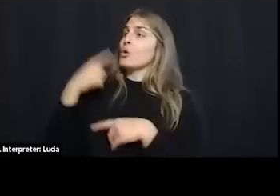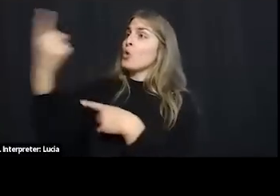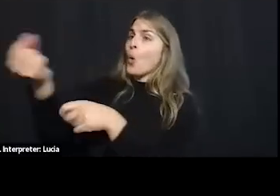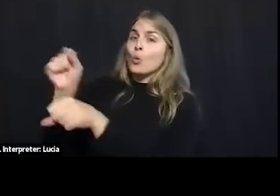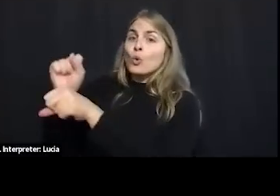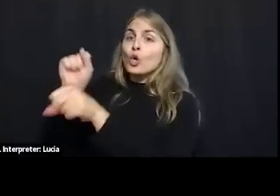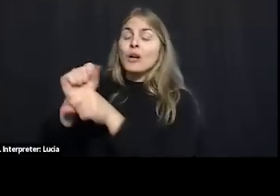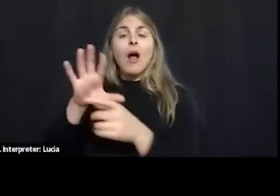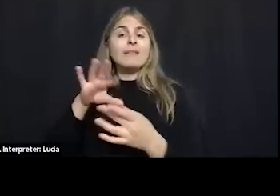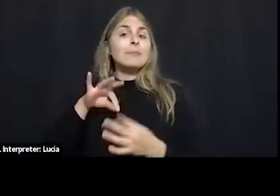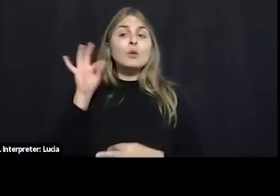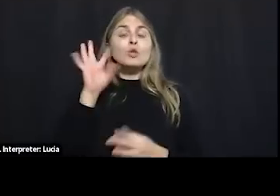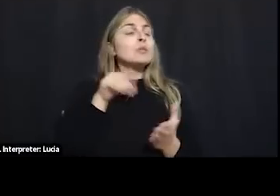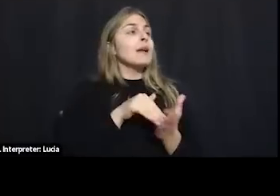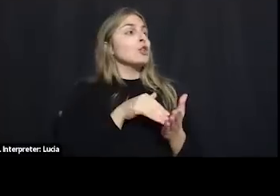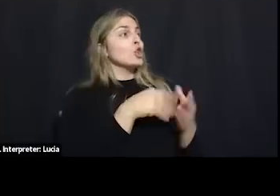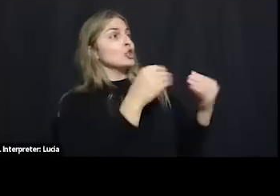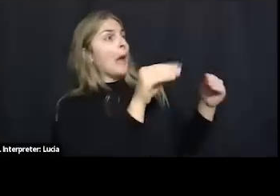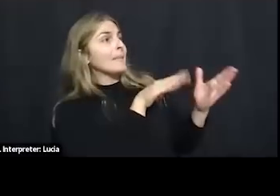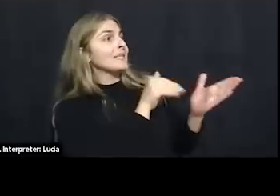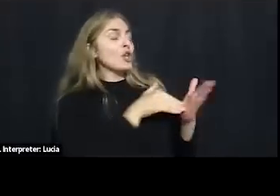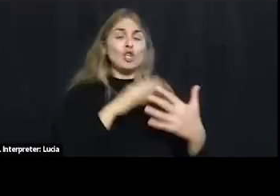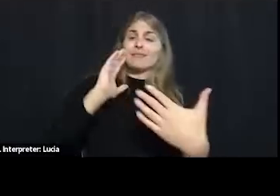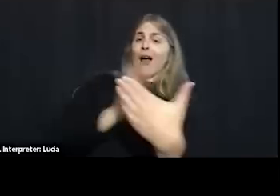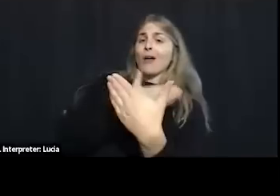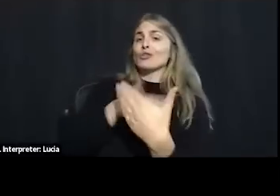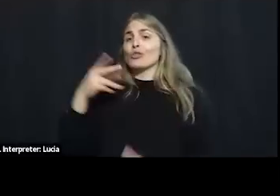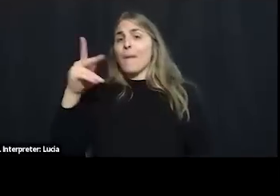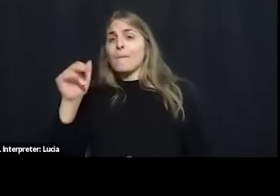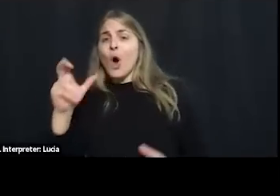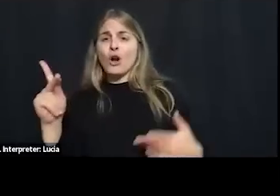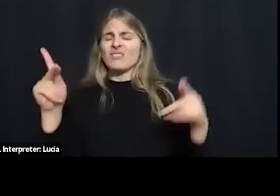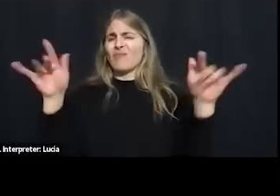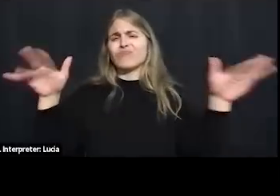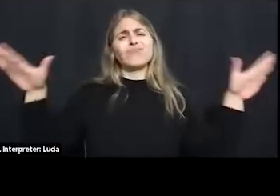podemos ir a un centro comercial, podemos ir a conciertos, podemos ir a parques y gimnasios.